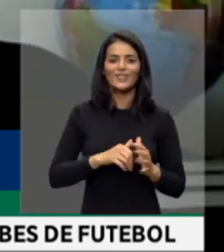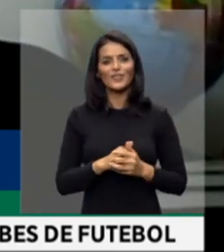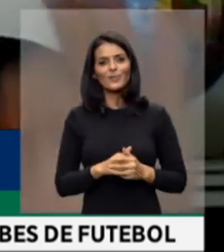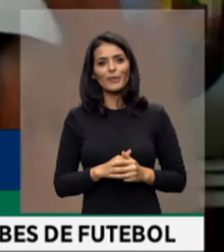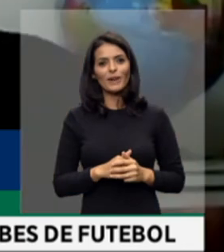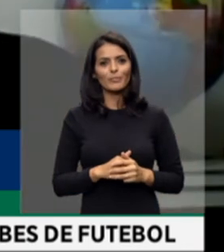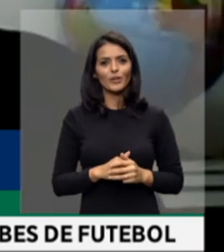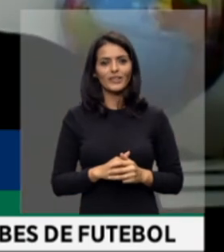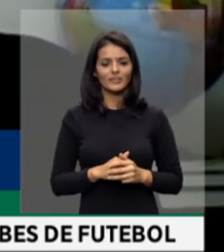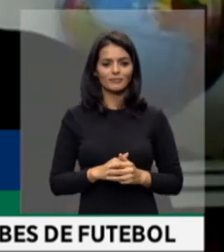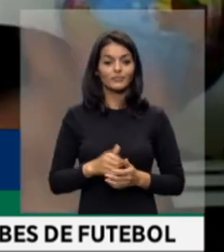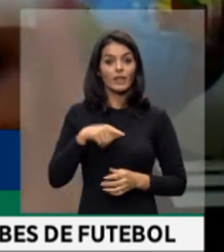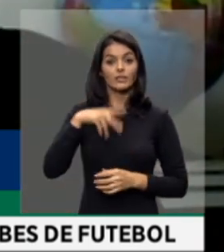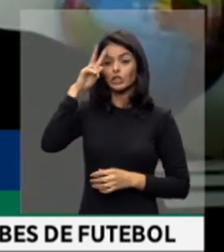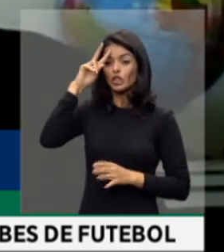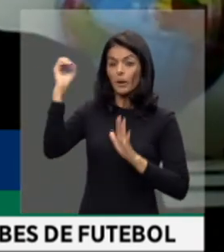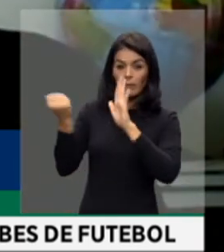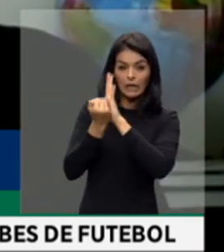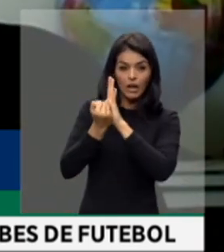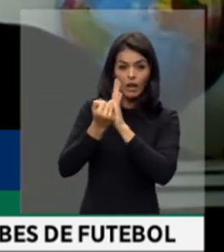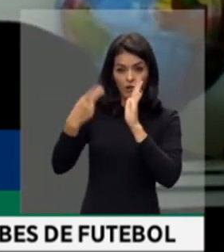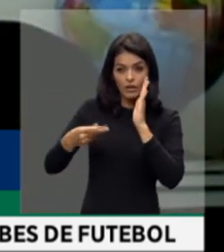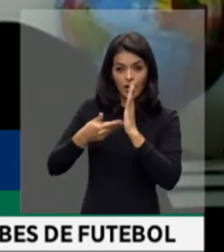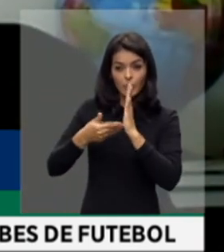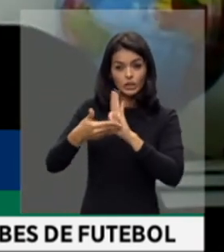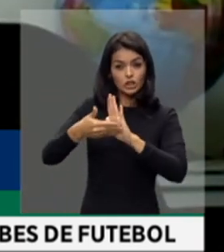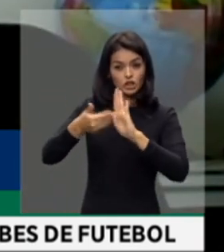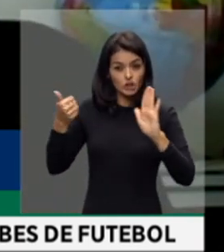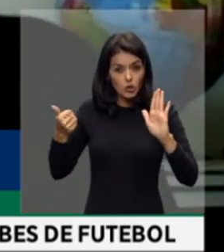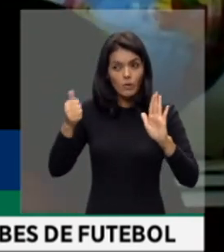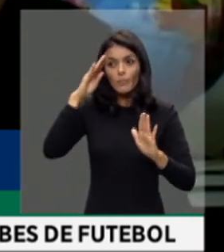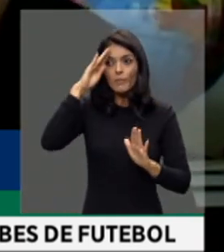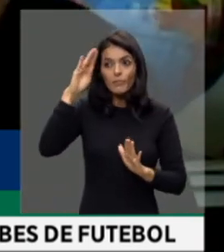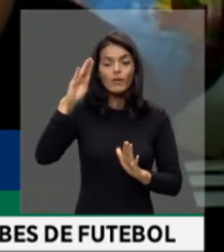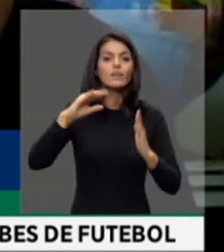VOTA O PT. -- [DEPUTADO]: PT EU JÁ FIZ A MANIFESTAÇÃO, É FAVORÁVEL, PARA QUE NÃO